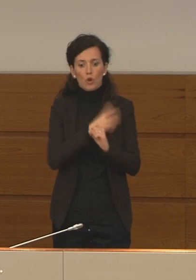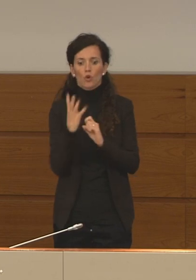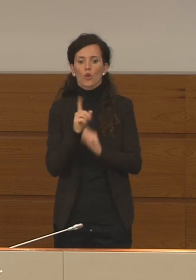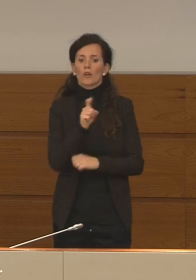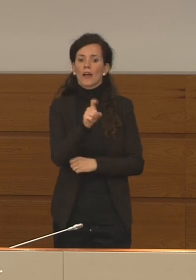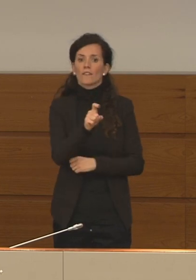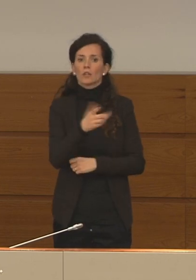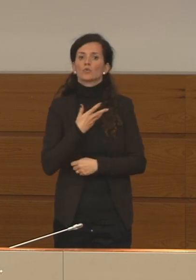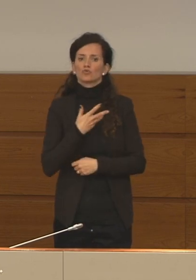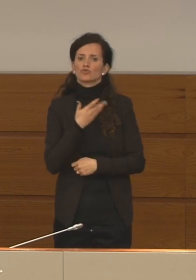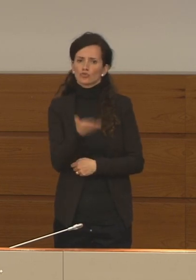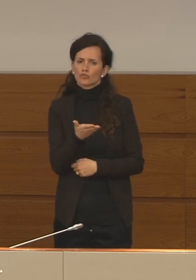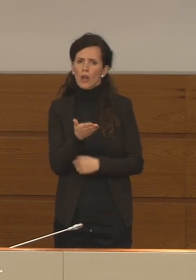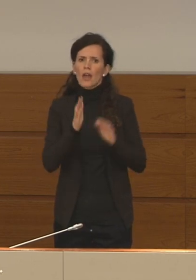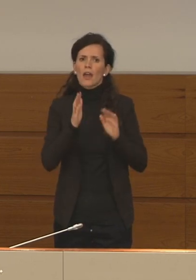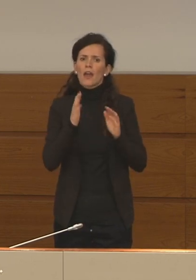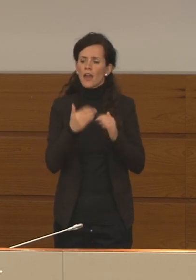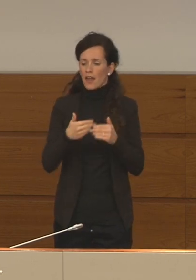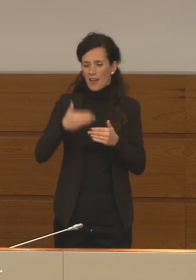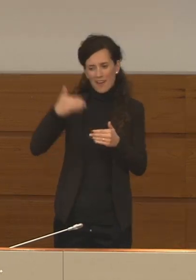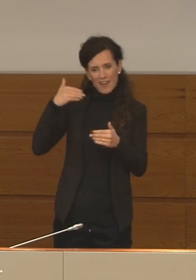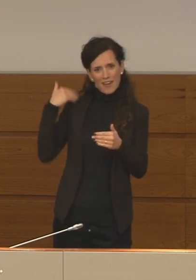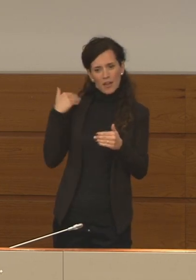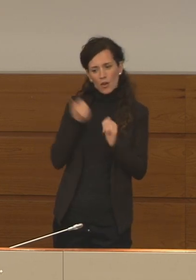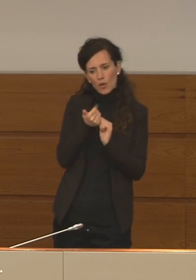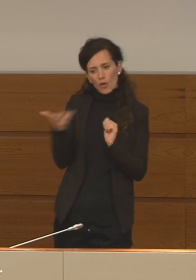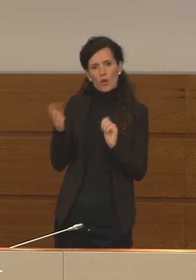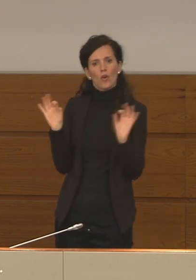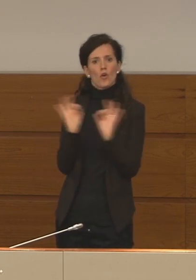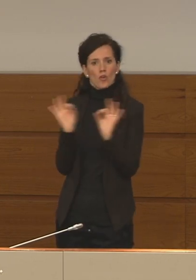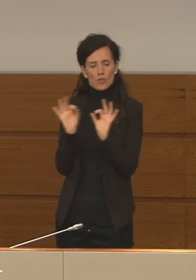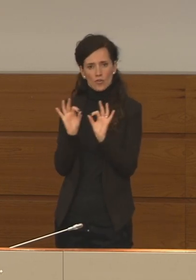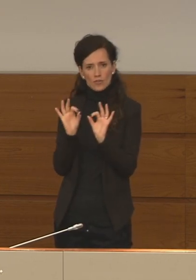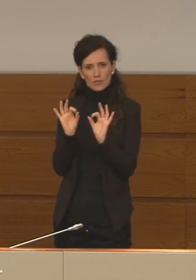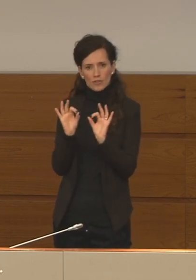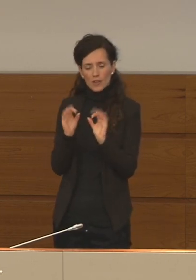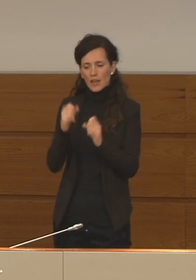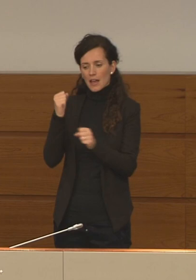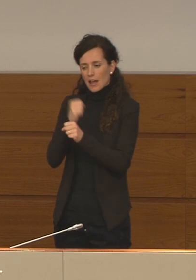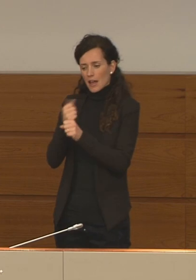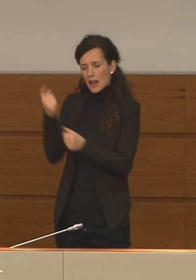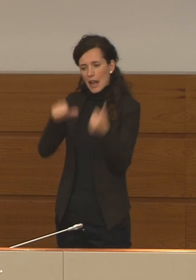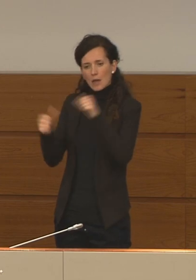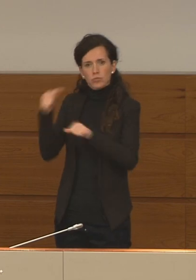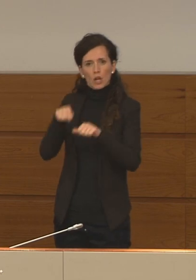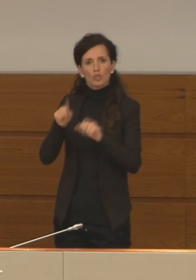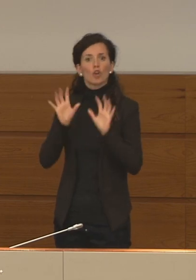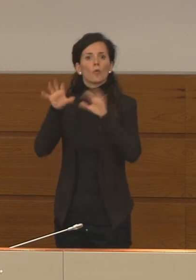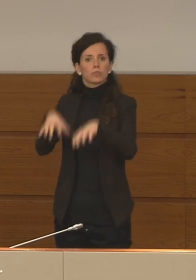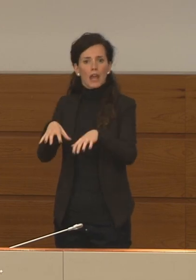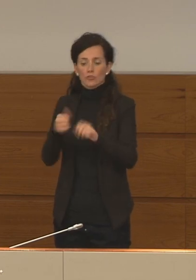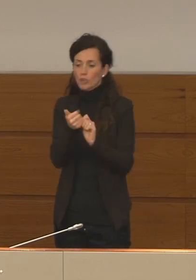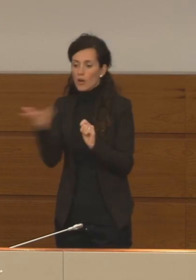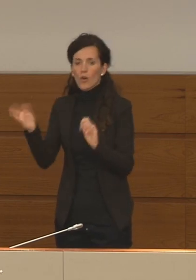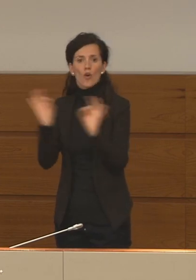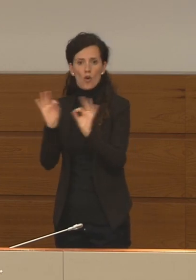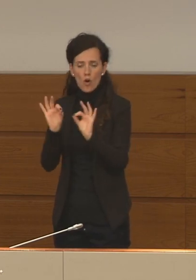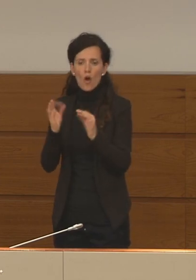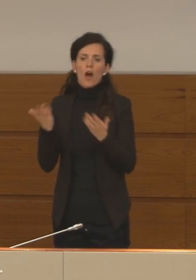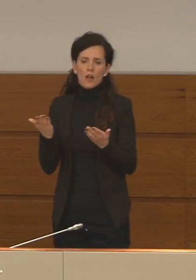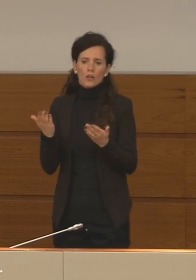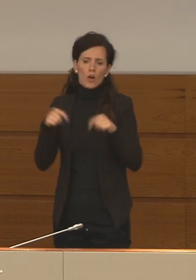stati conteggiati sul laboratorio di Brescia quindi arrivano questi dati in